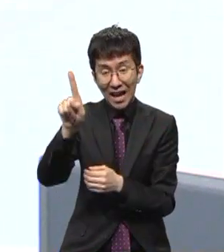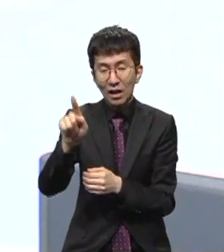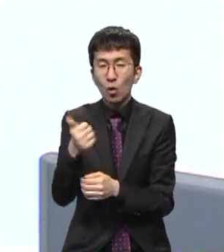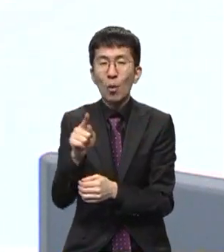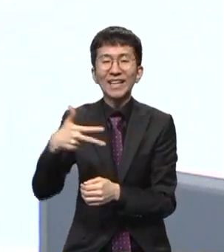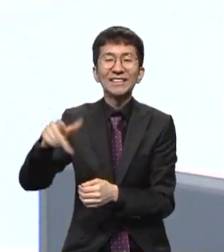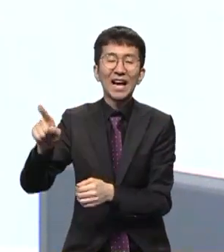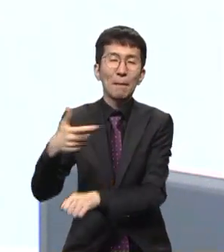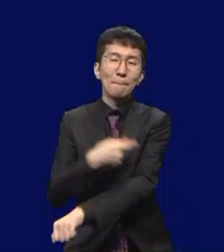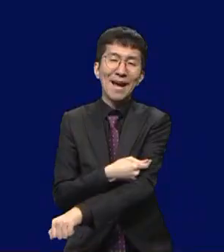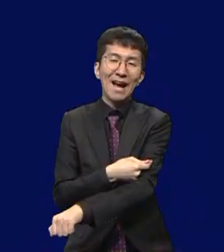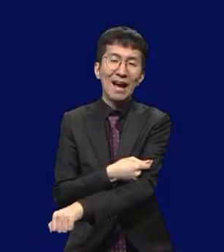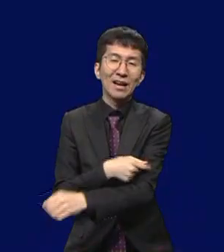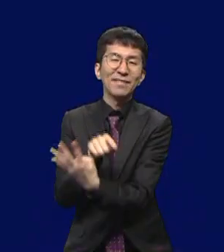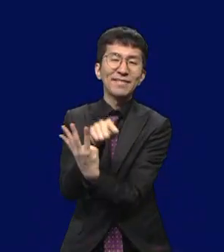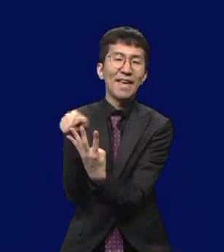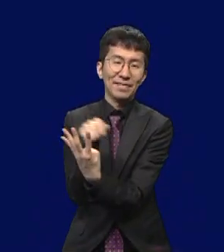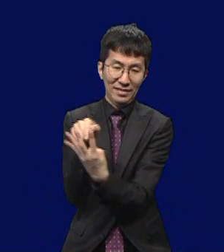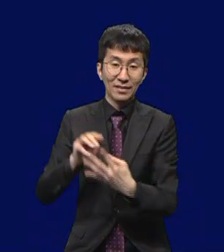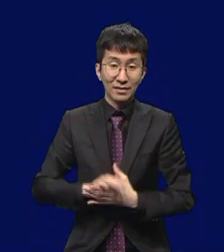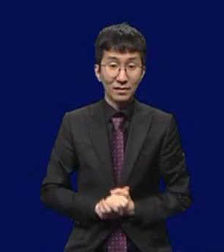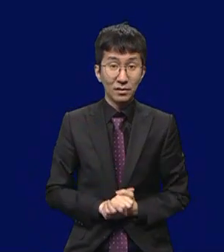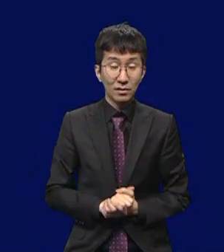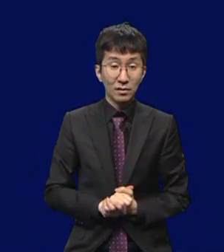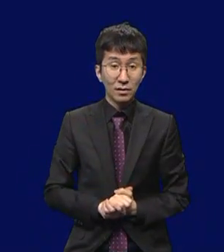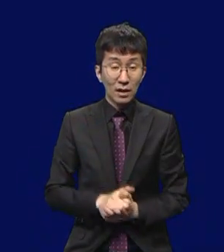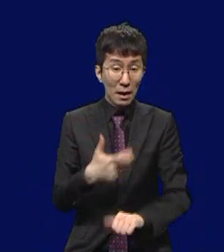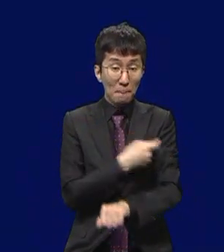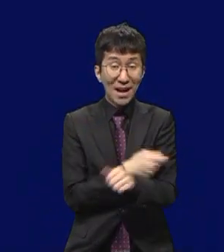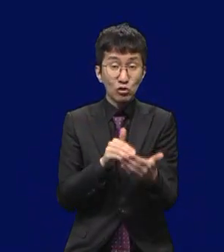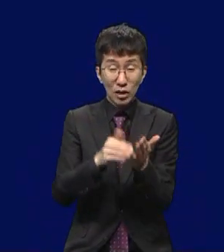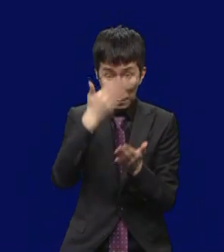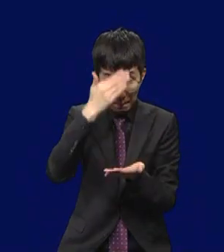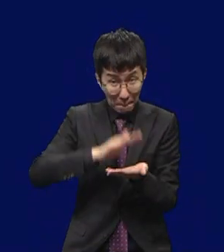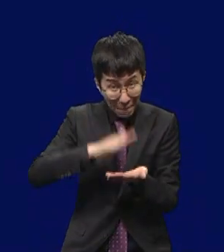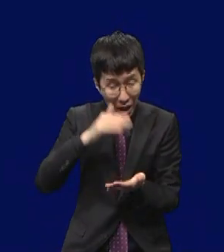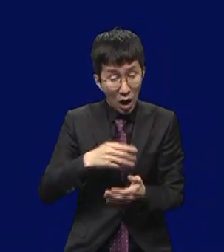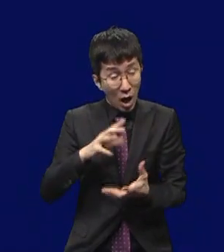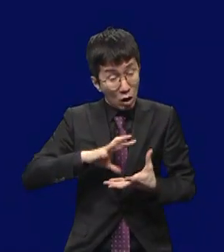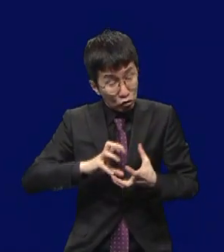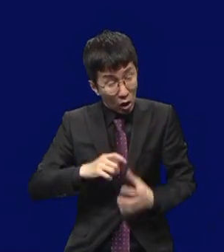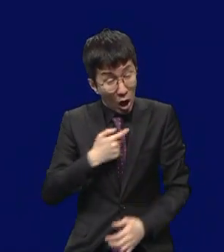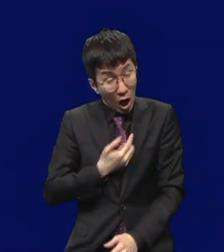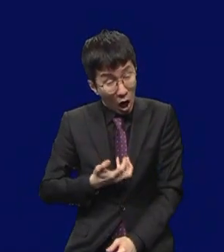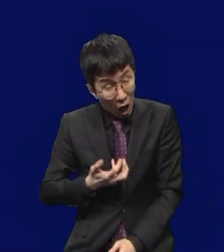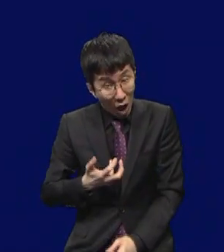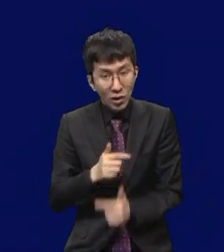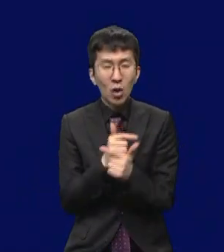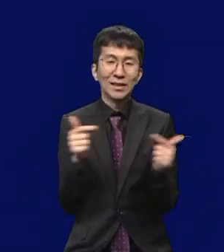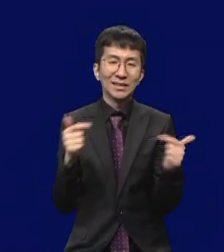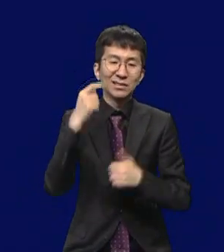백신을 맞은 사례였습니다. 모두 접종 후 발열, 오한, 근육통 등 경증 사례로 300여 건이 심의 진행 중입니다.